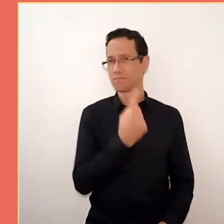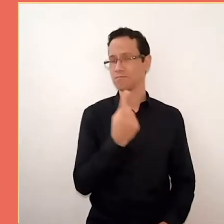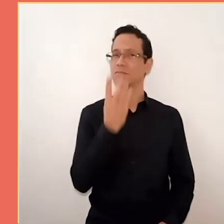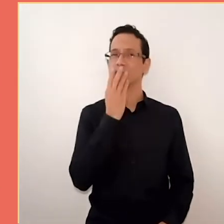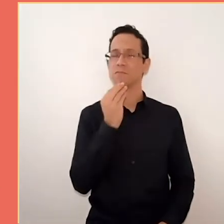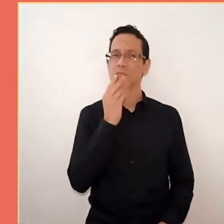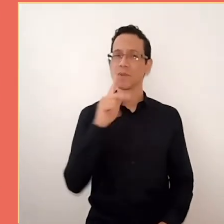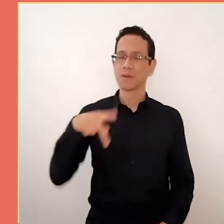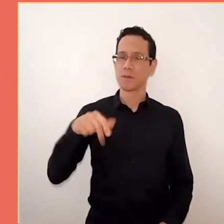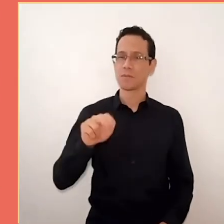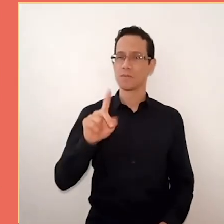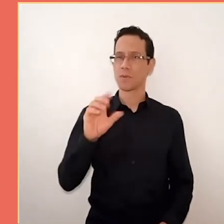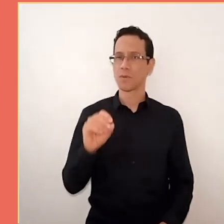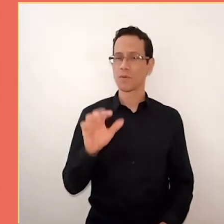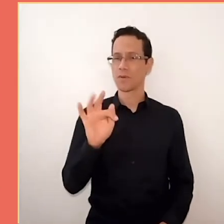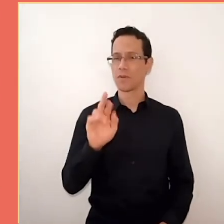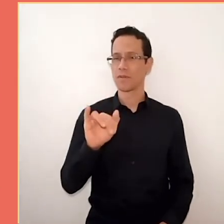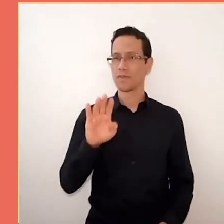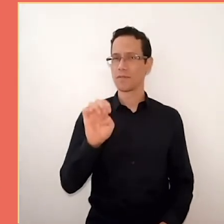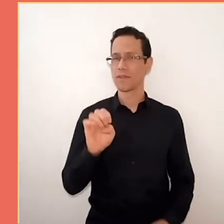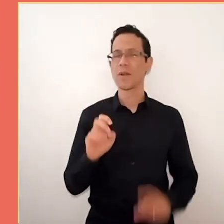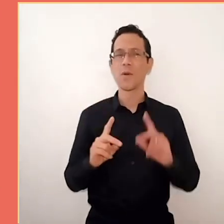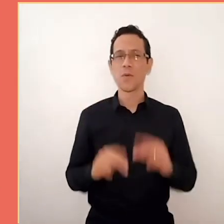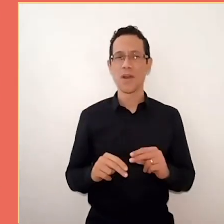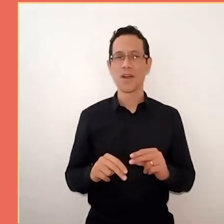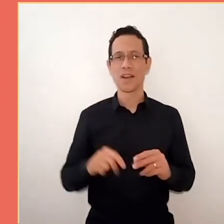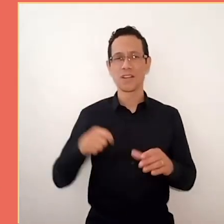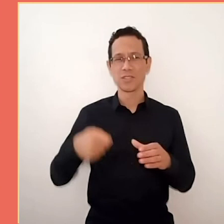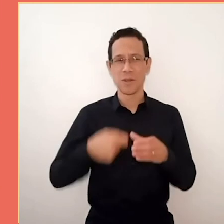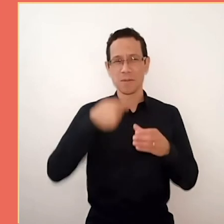eu senti isso como se fosse uma sopa quentinha,